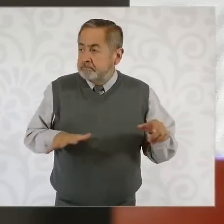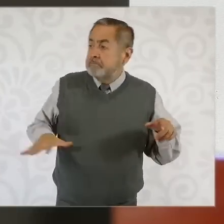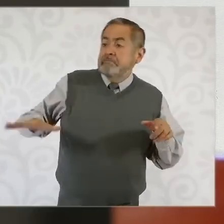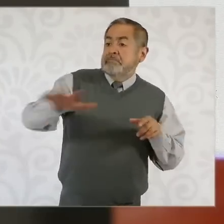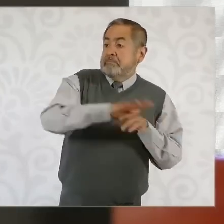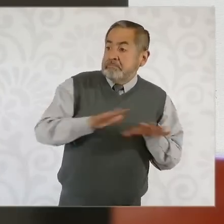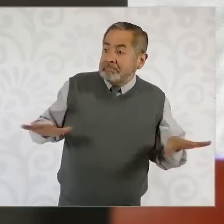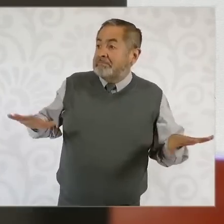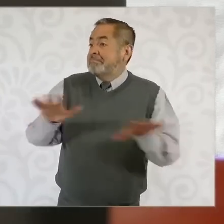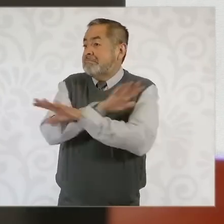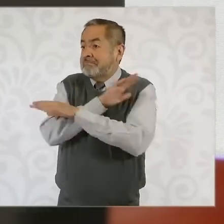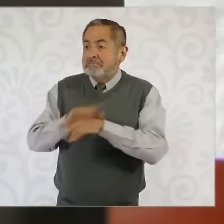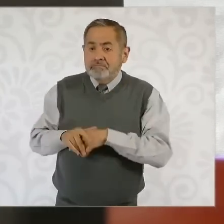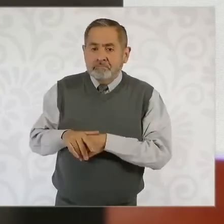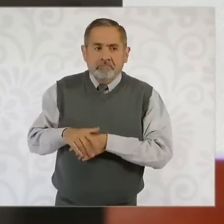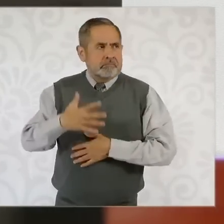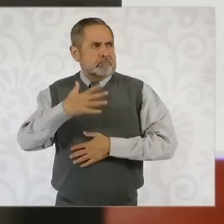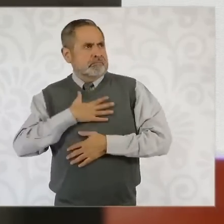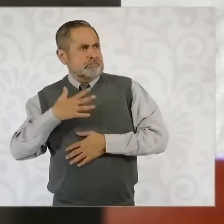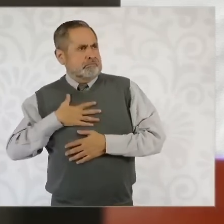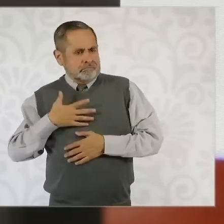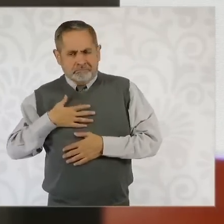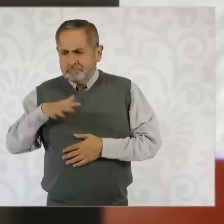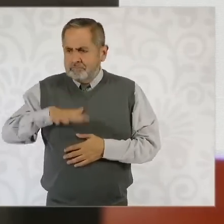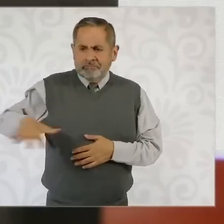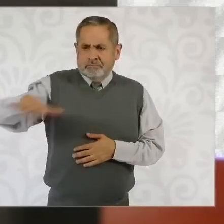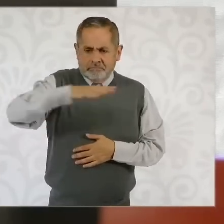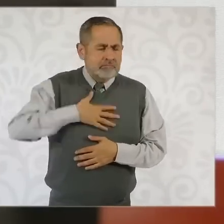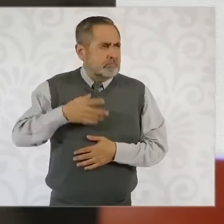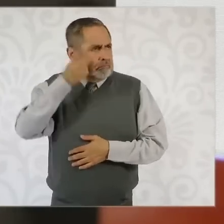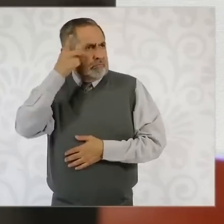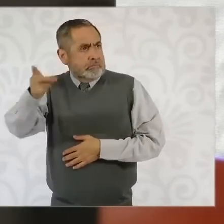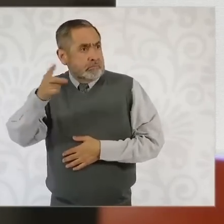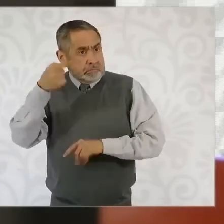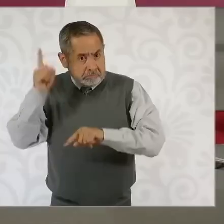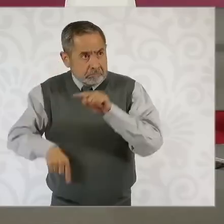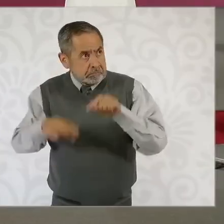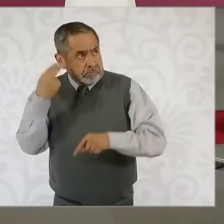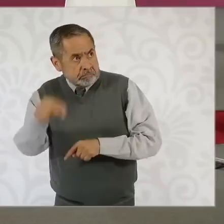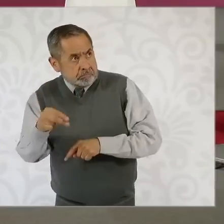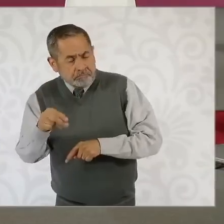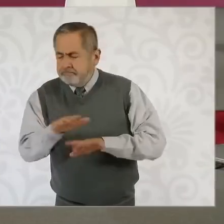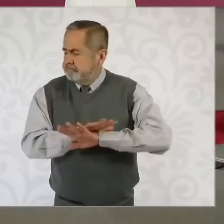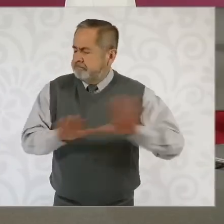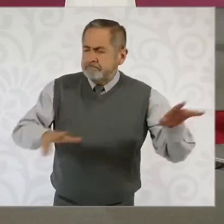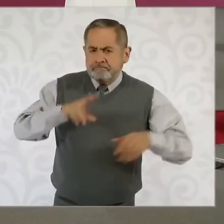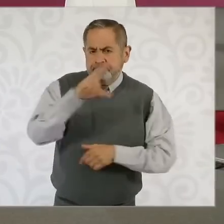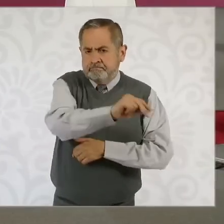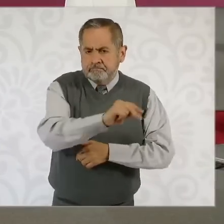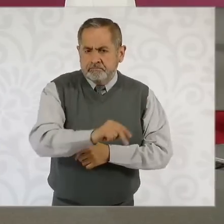que incluya parte de su territorio nacional y que se encuentre Bajo su jurisdicción Entonces